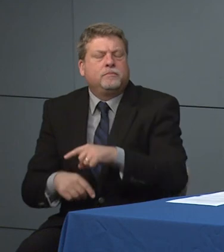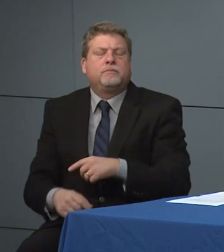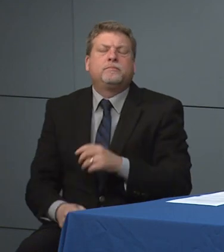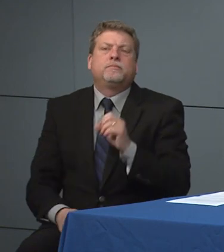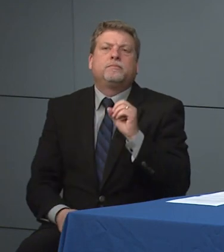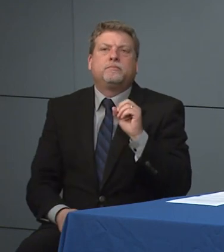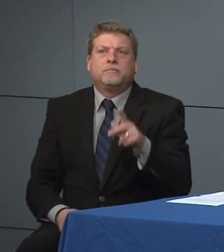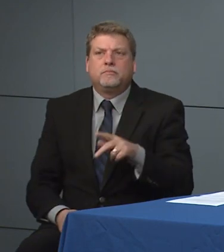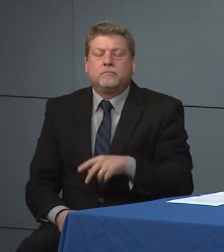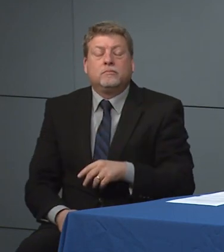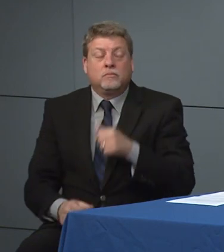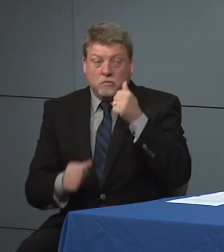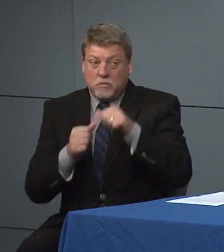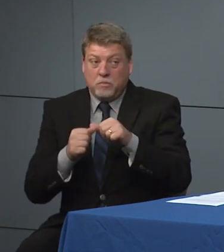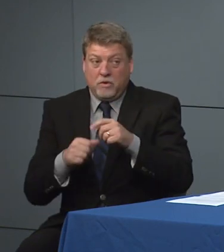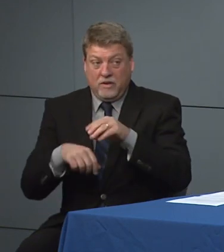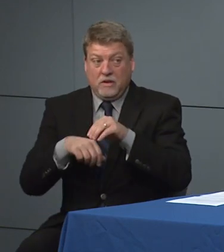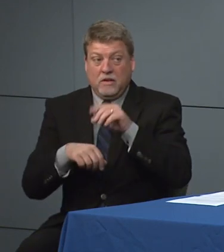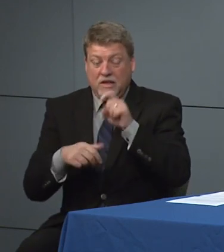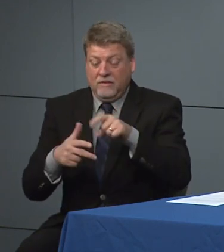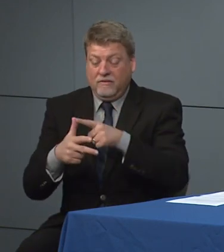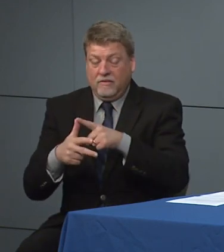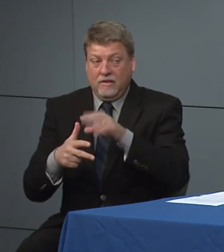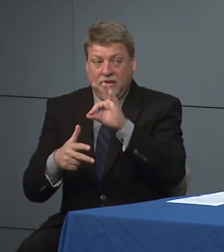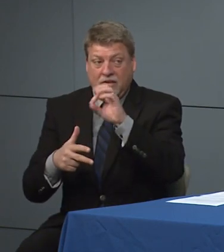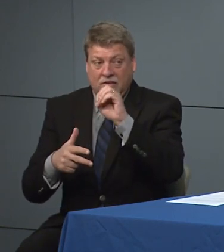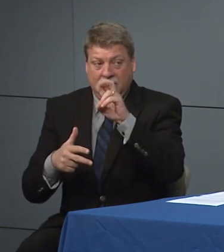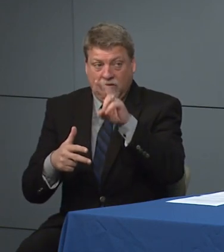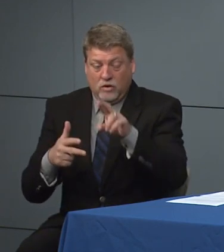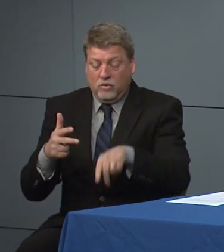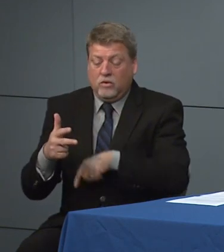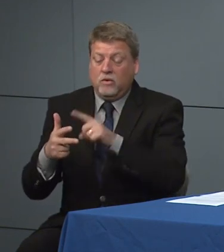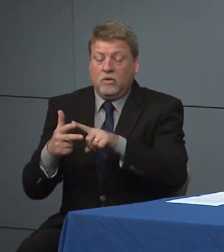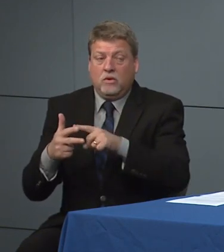para gente que tiene síntomas siempre.